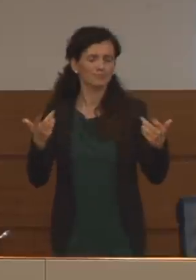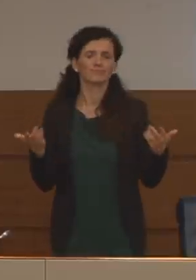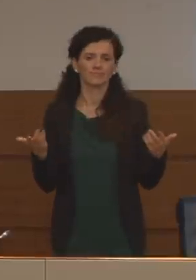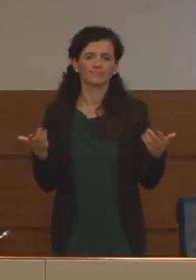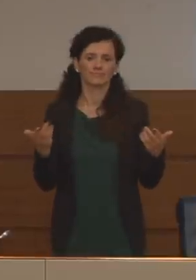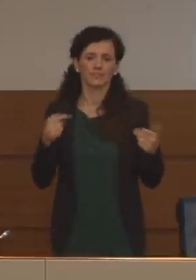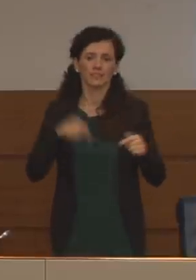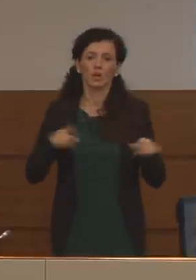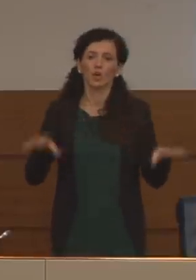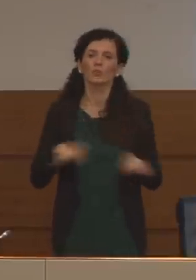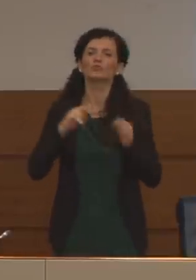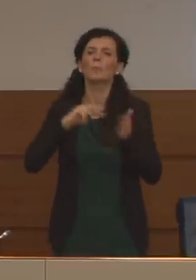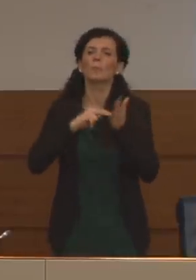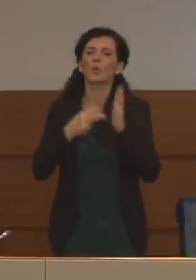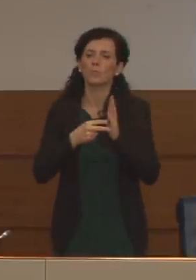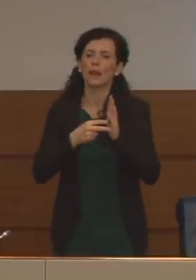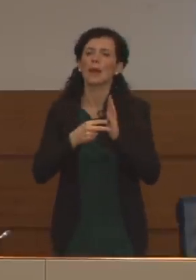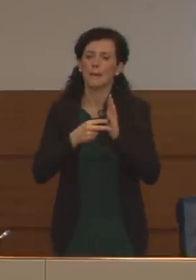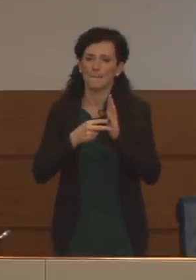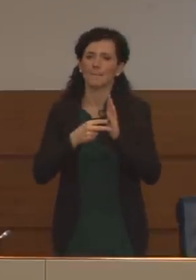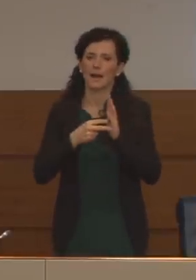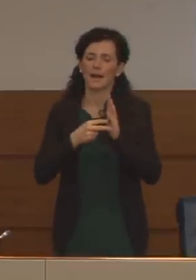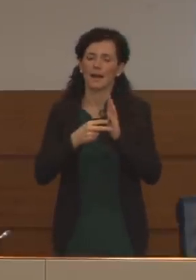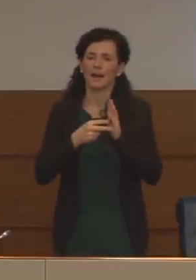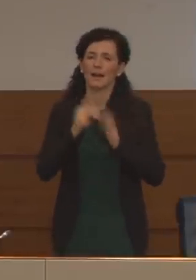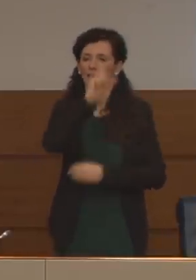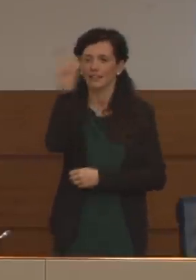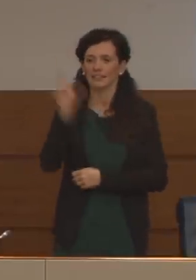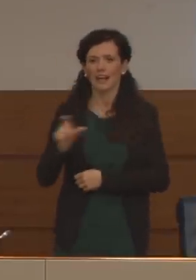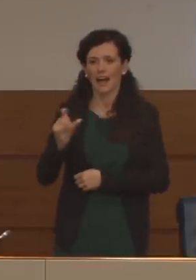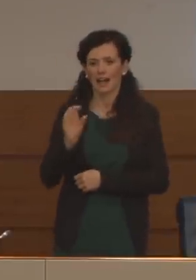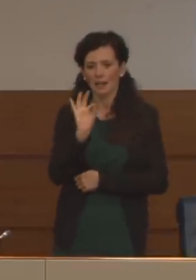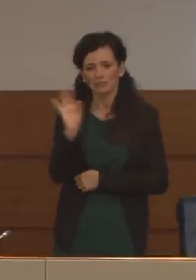stanno affrontando alcune aree del Paese